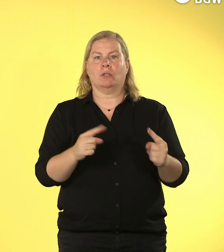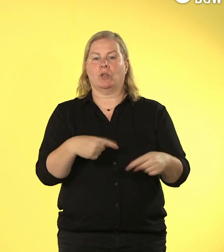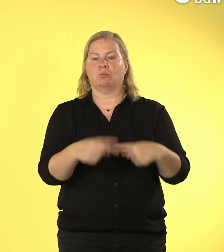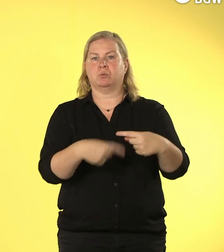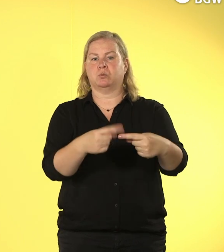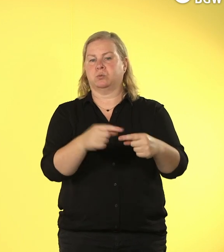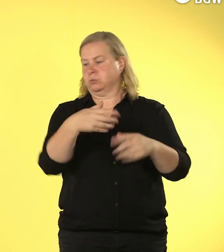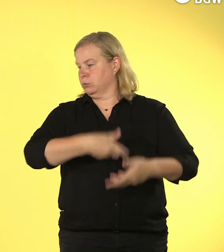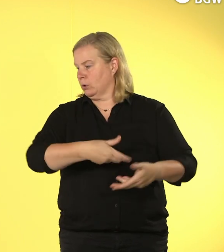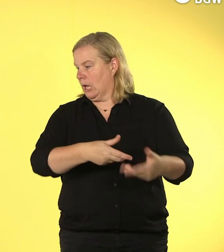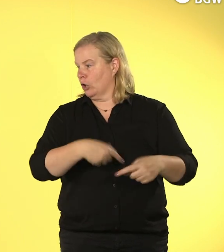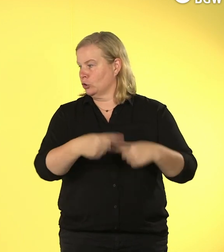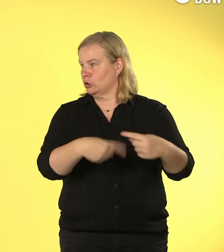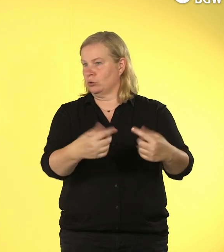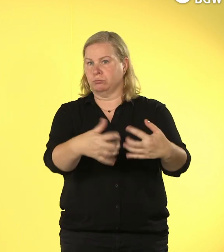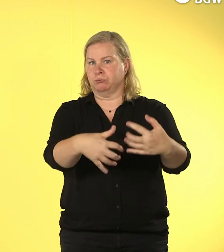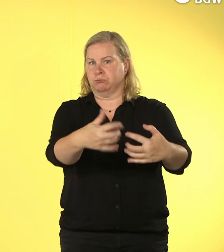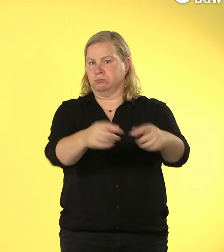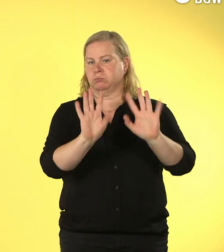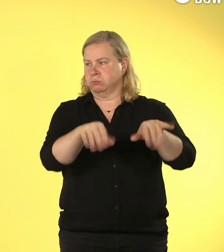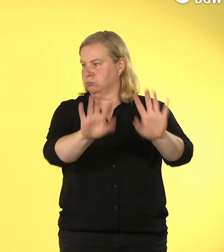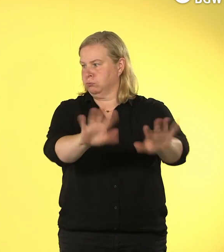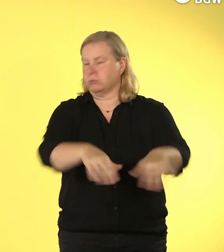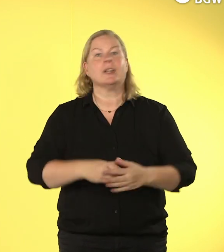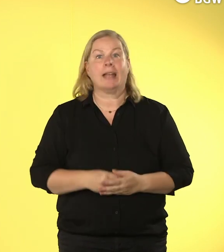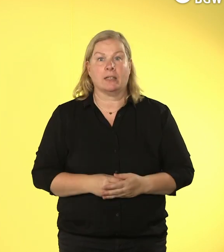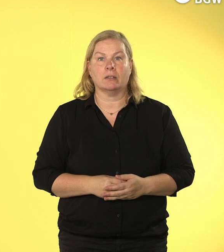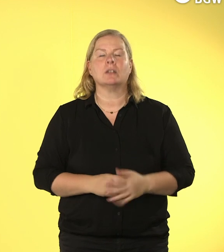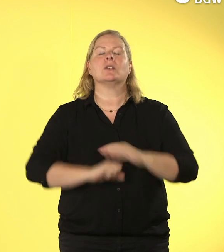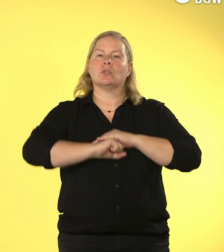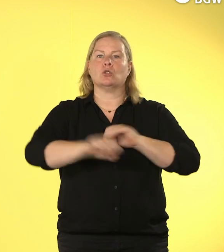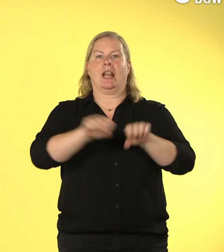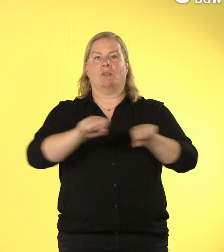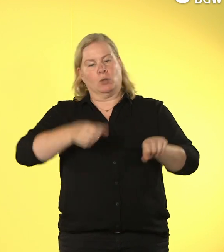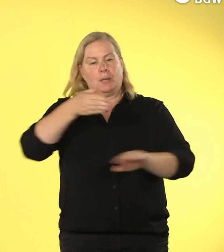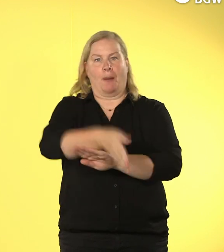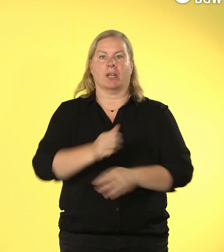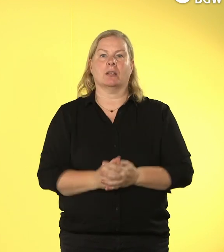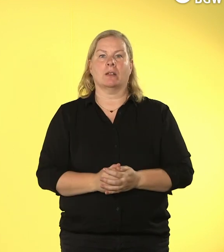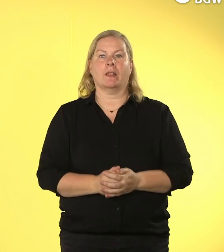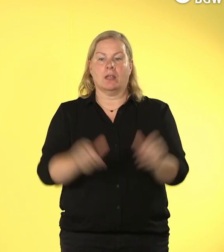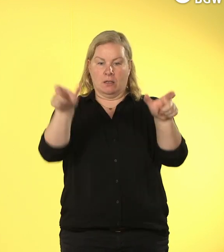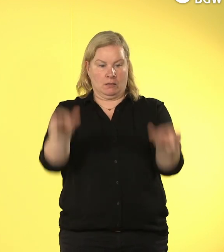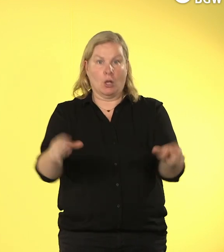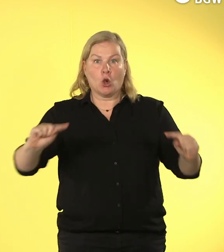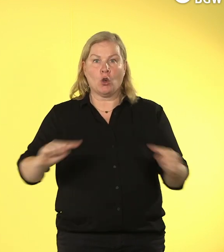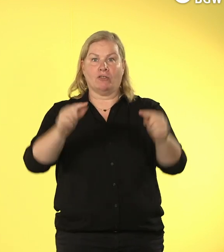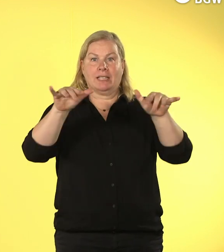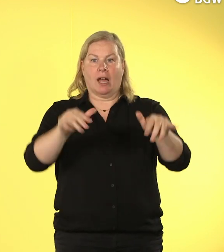Versucht, diese Konfliktparteien an den Tisch zu bekommen.